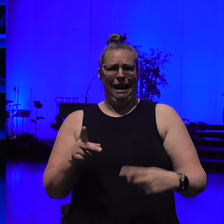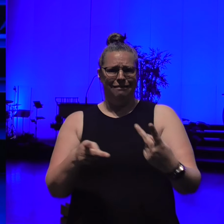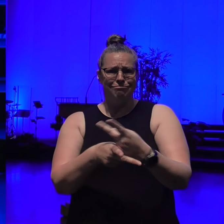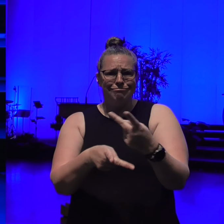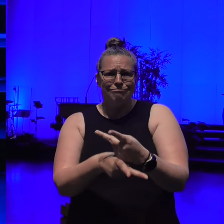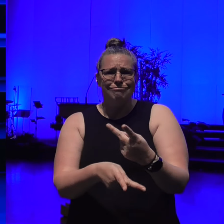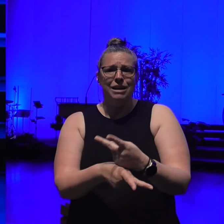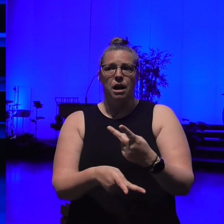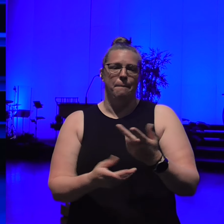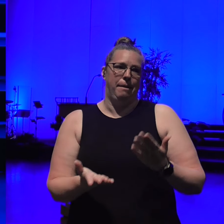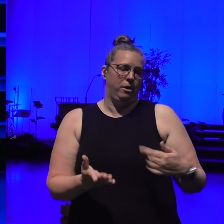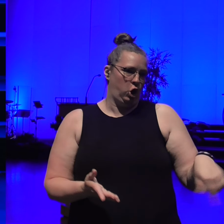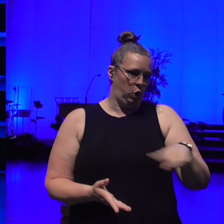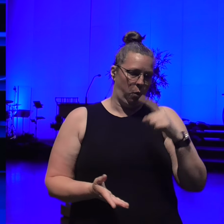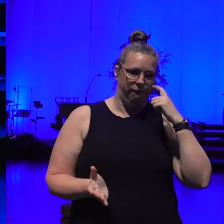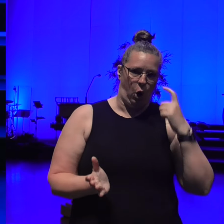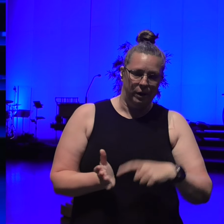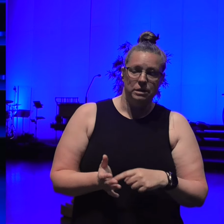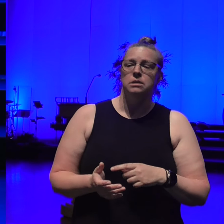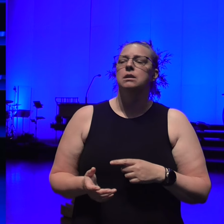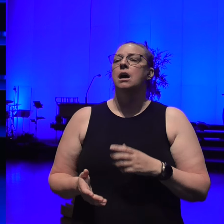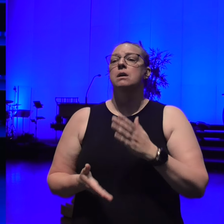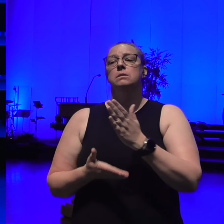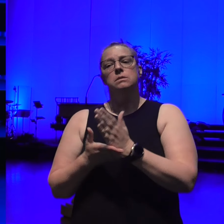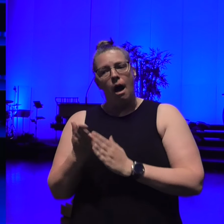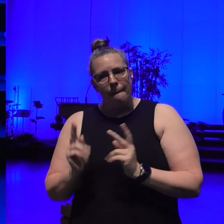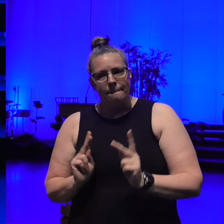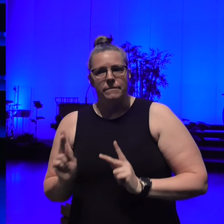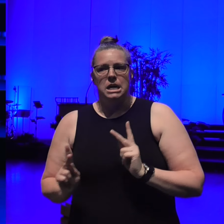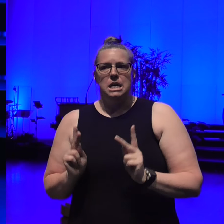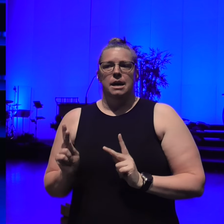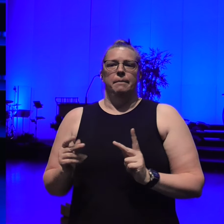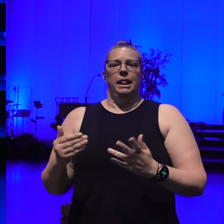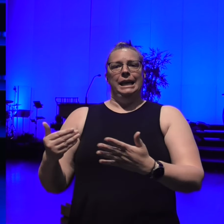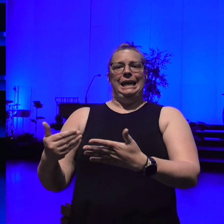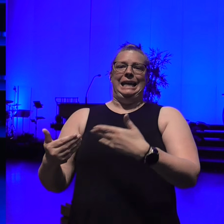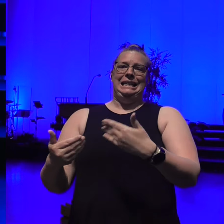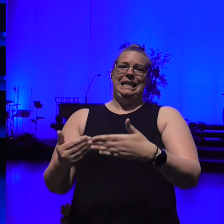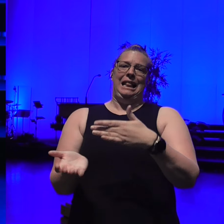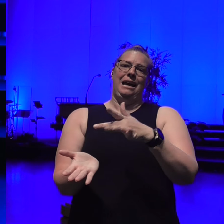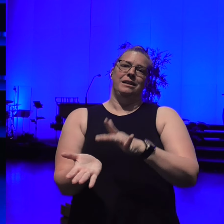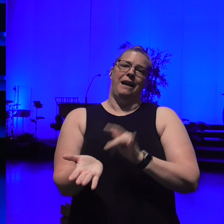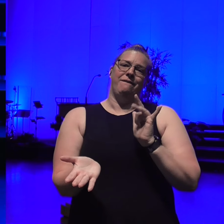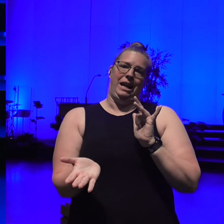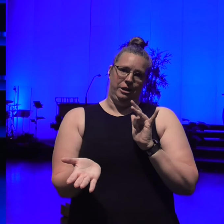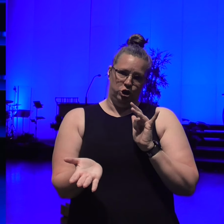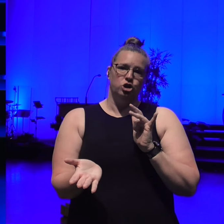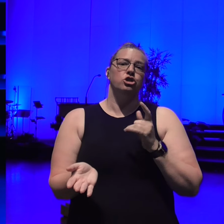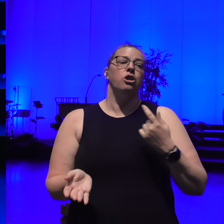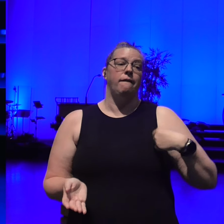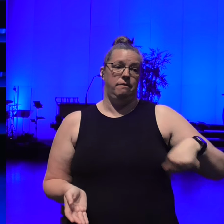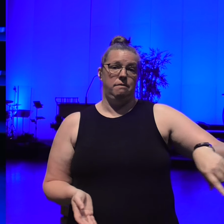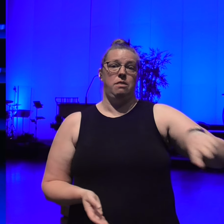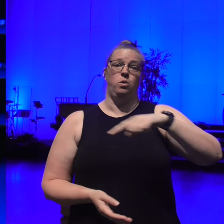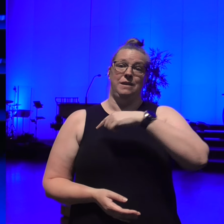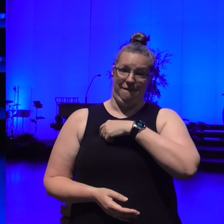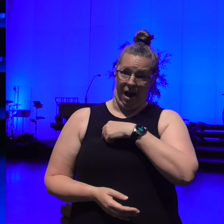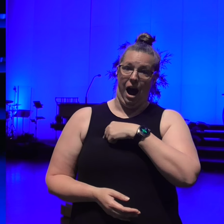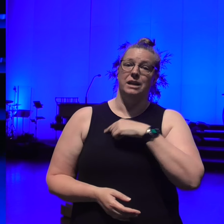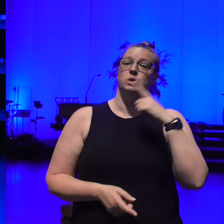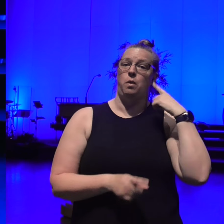han notado esto, algunas personas pueden aprovecharse fácilmente de aquellos de nosotros con una